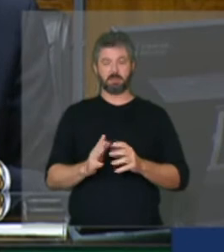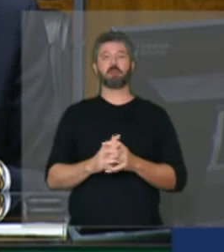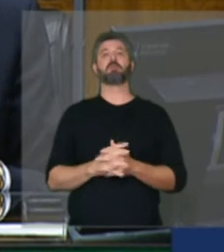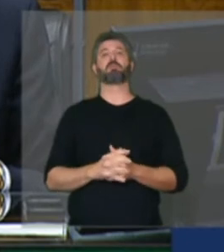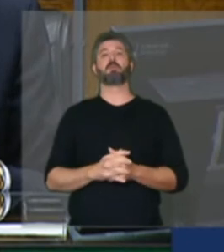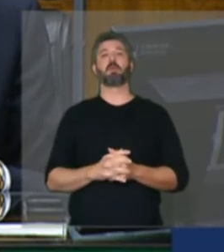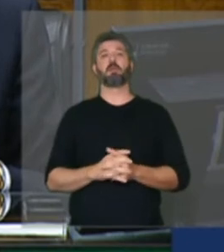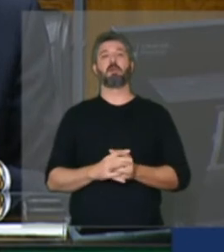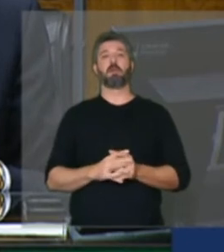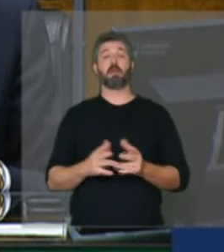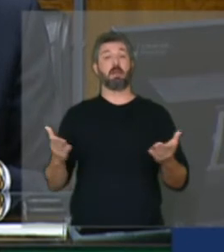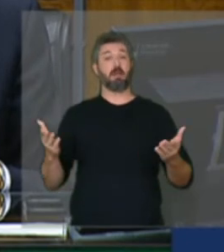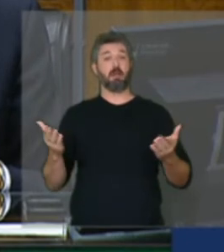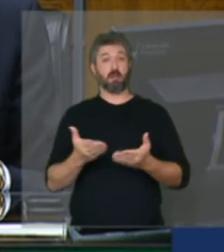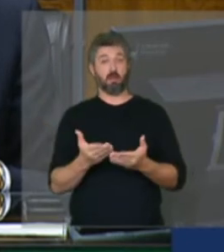AGORA VAMOS AO NOSSO TOCANTINS DA PARAÍBA VAMOS PARA